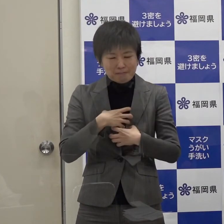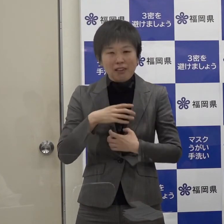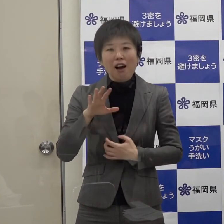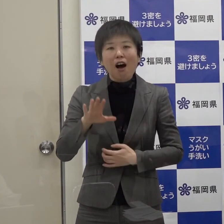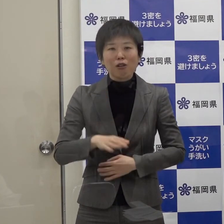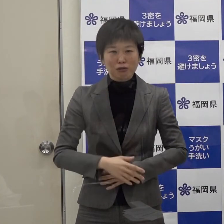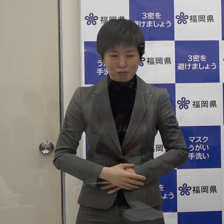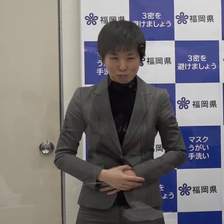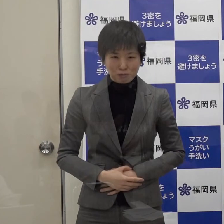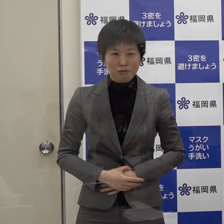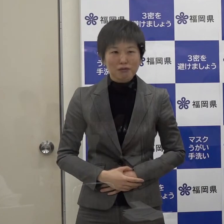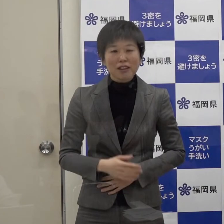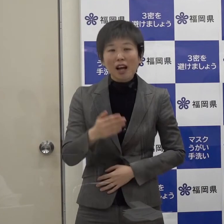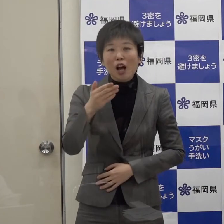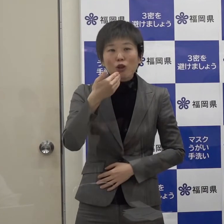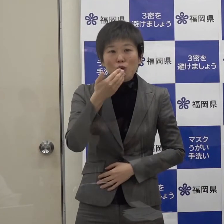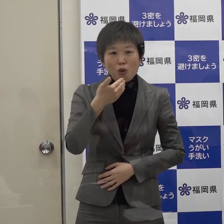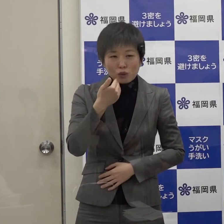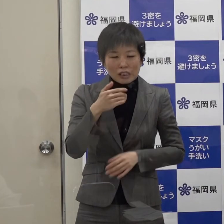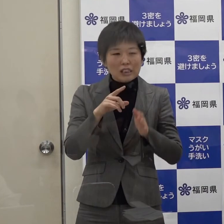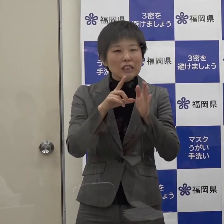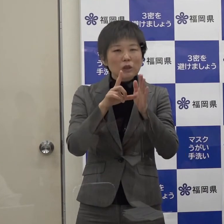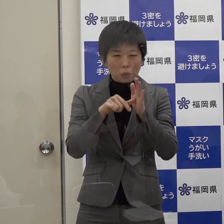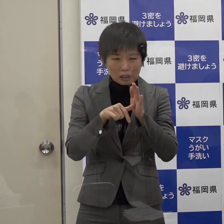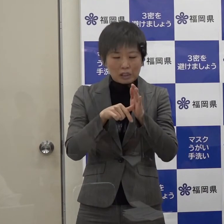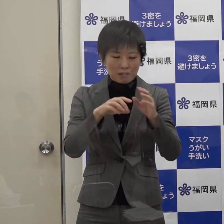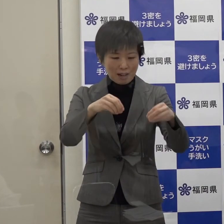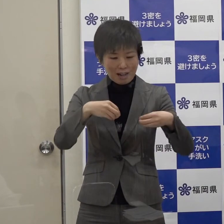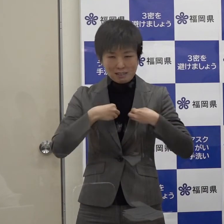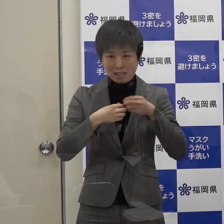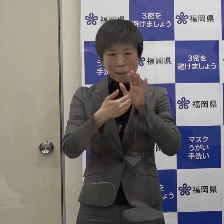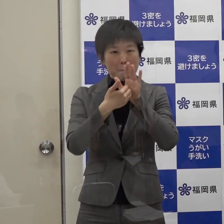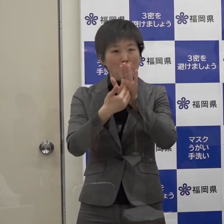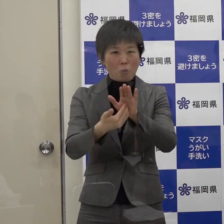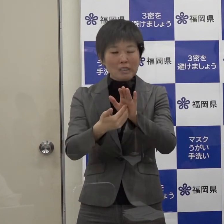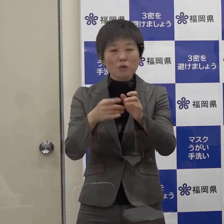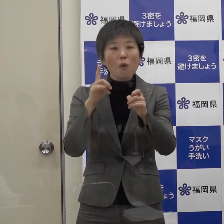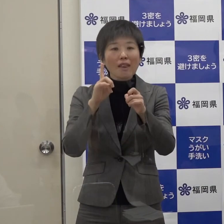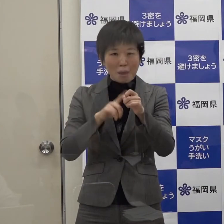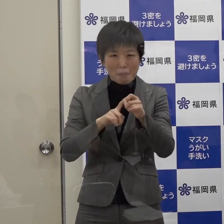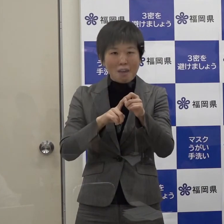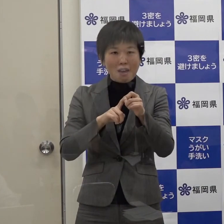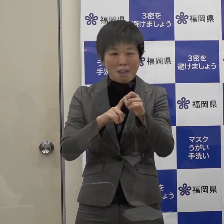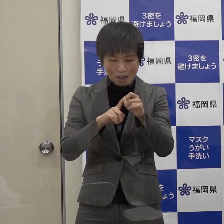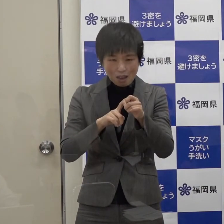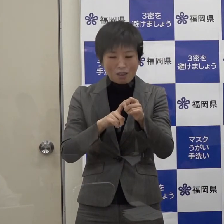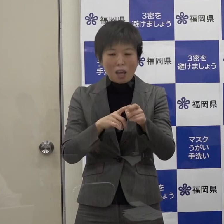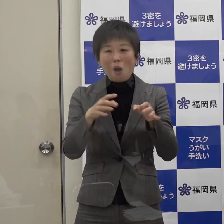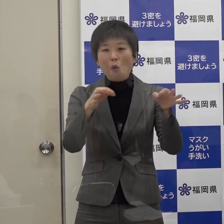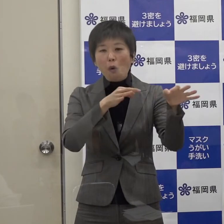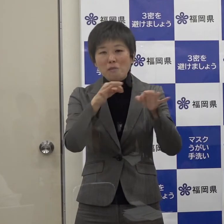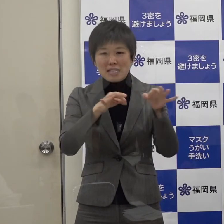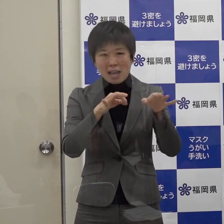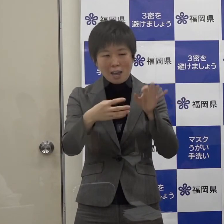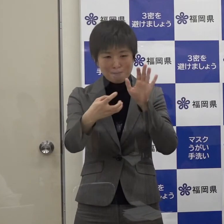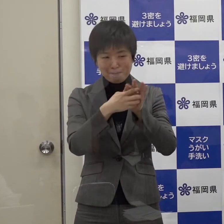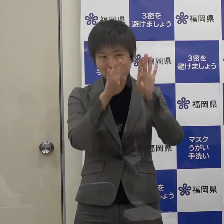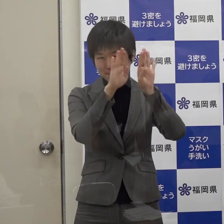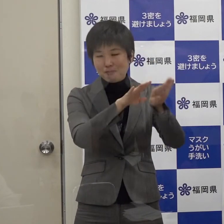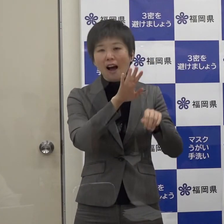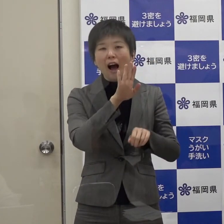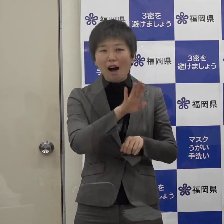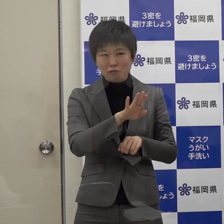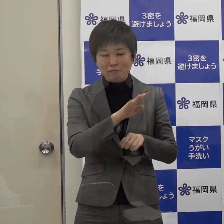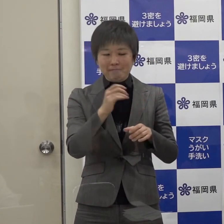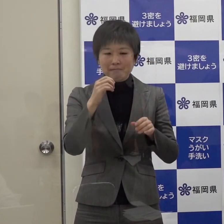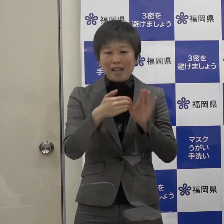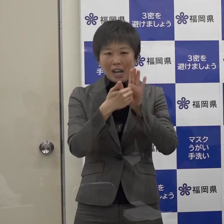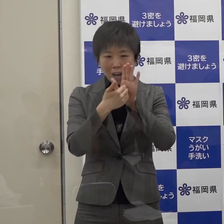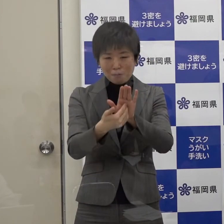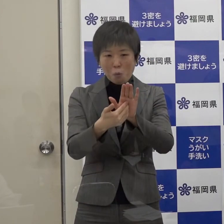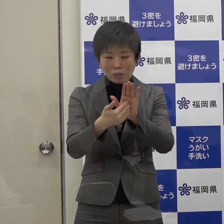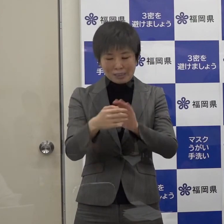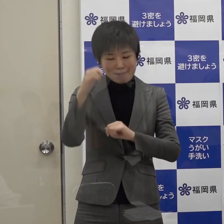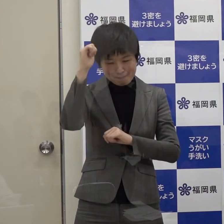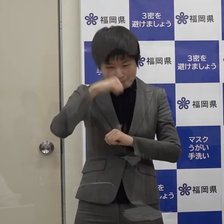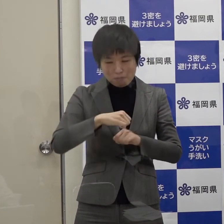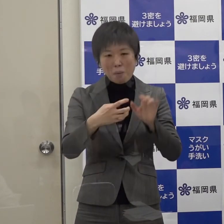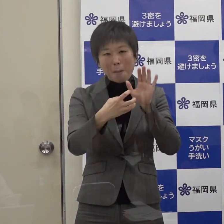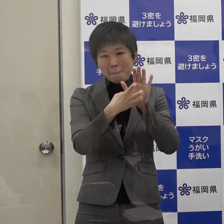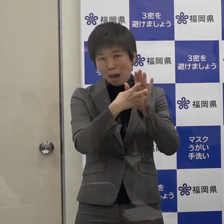会食は感染防止についての第三者認証を受けた認証マークが掲示されているお店を選んでいただく